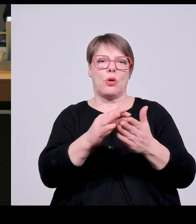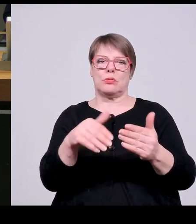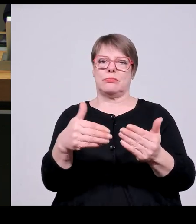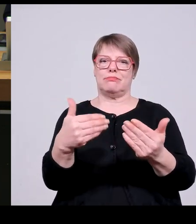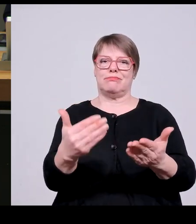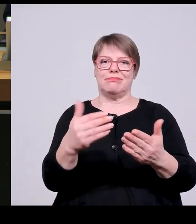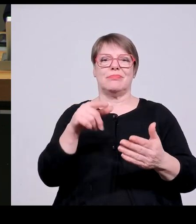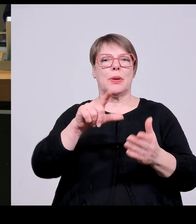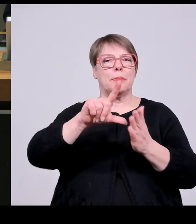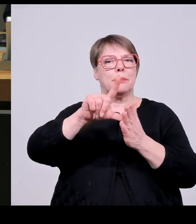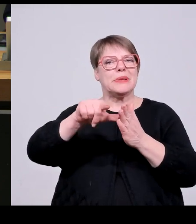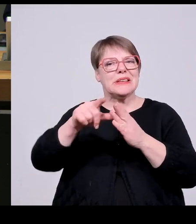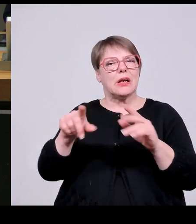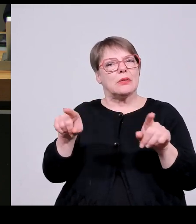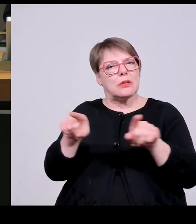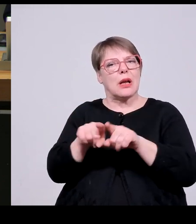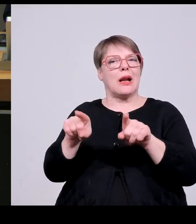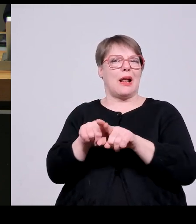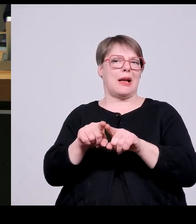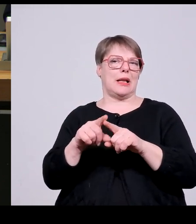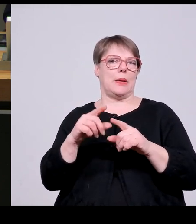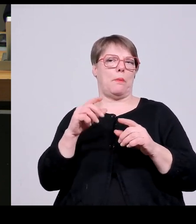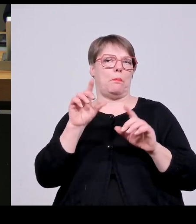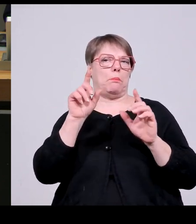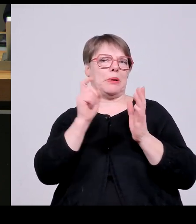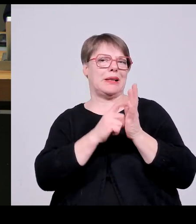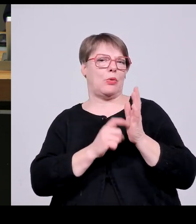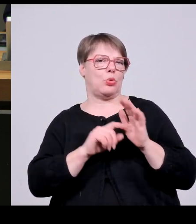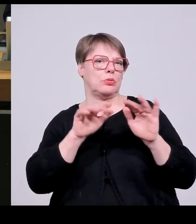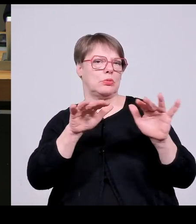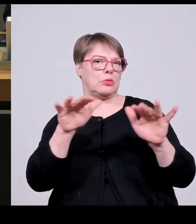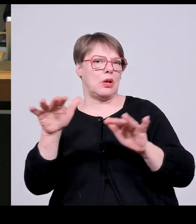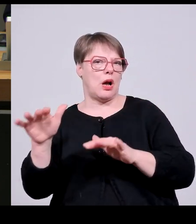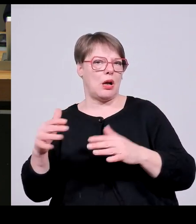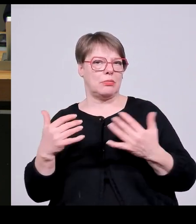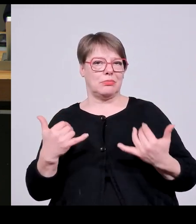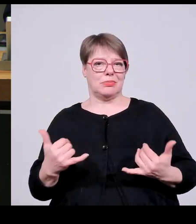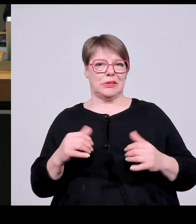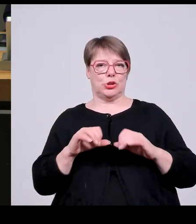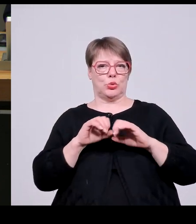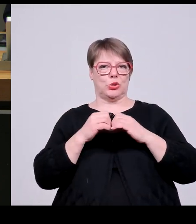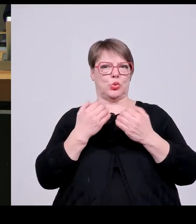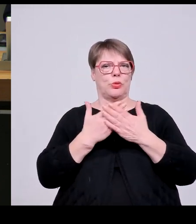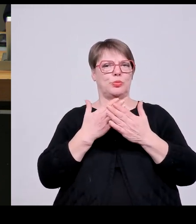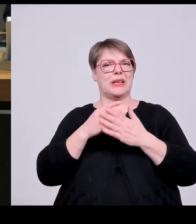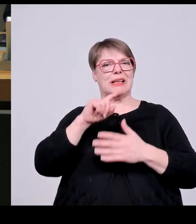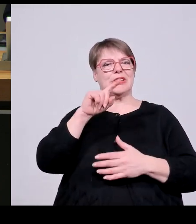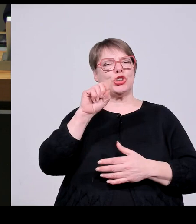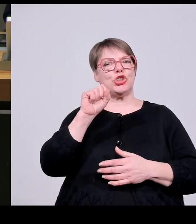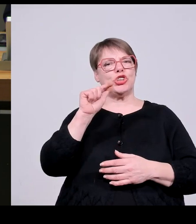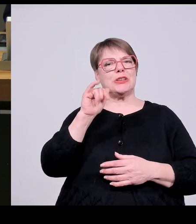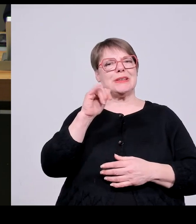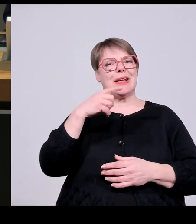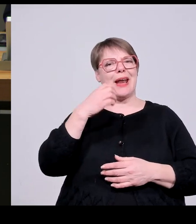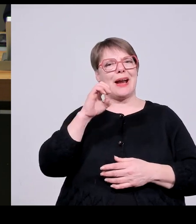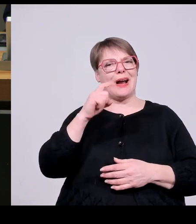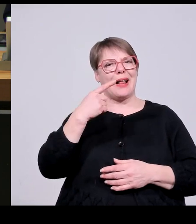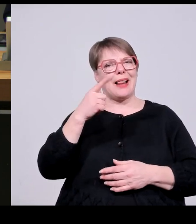Bezirke, die auch mehr Einrichtung unterhalten, möglicherweise auch teure Infrastrukturkosten haben, damit das Produkt der Bibliotheken an der Stelle teurer wird.